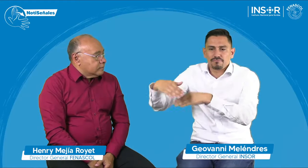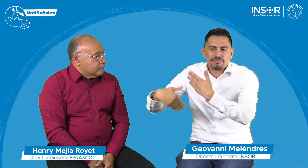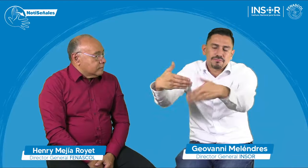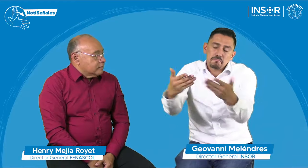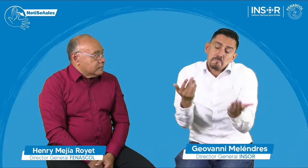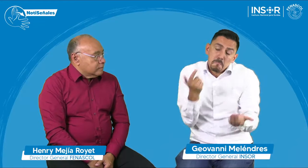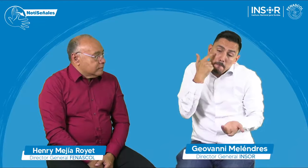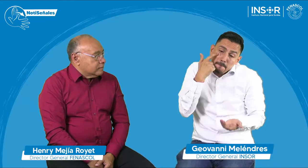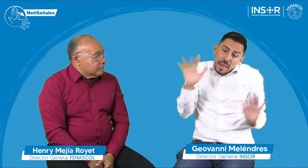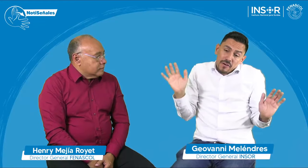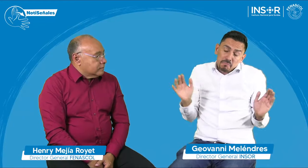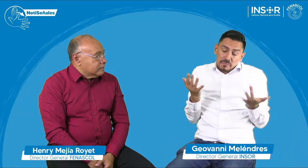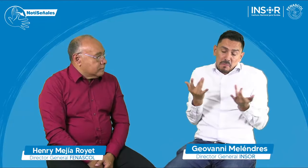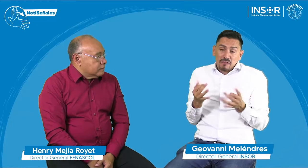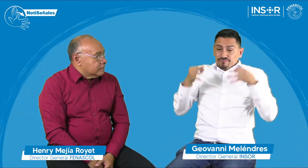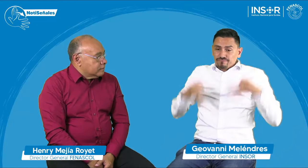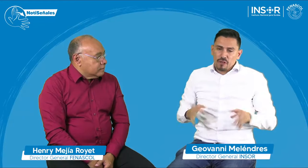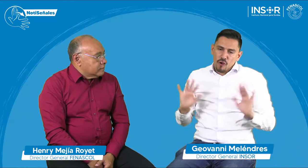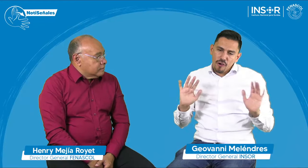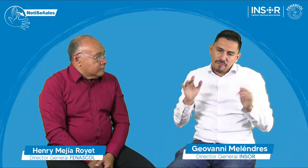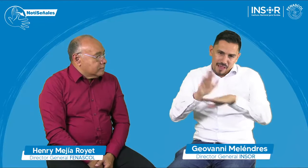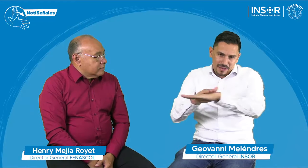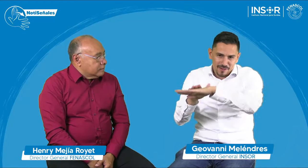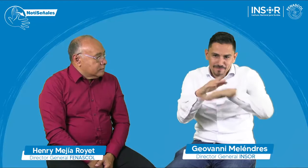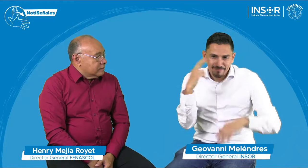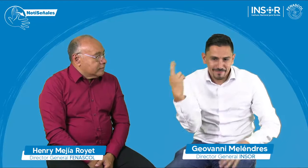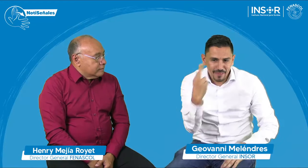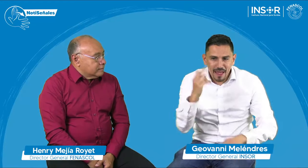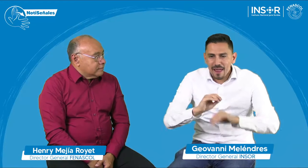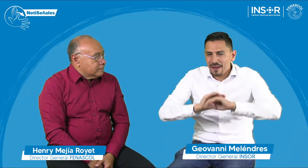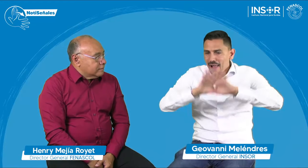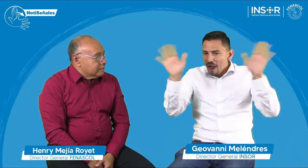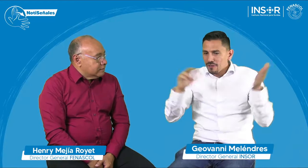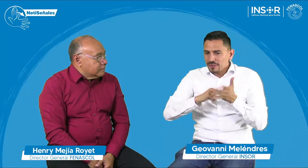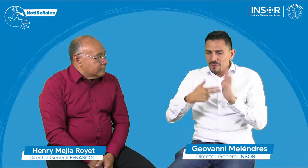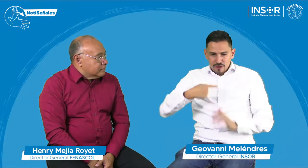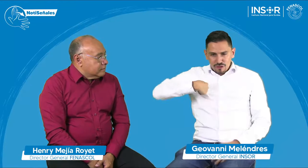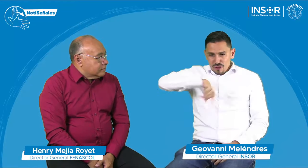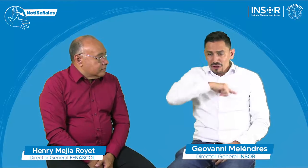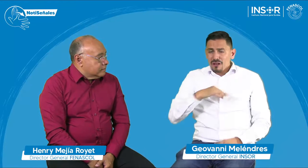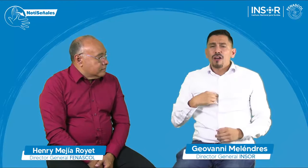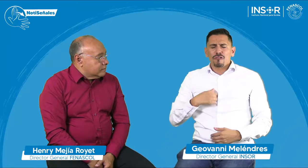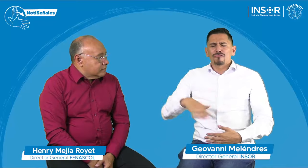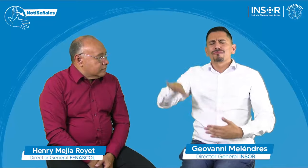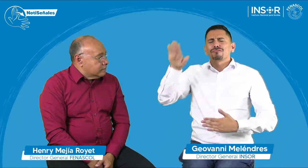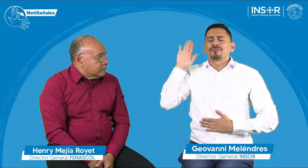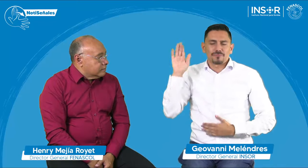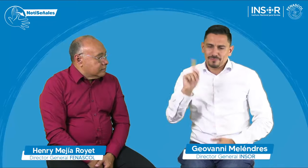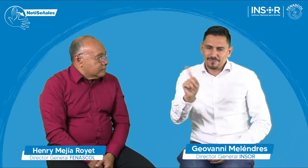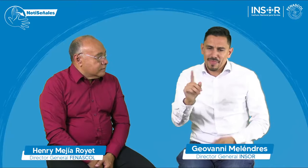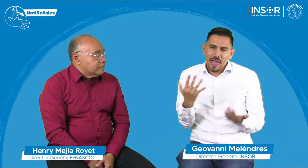diferentes sectores. Y esto ligado a las organizaciones de personas sordas, puedan tener